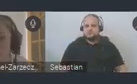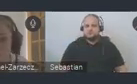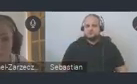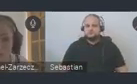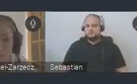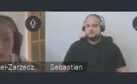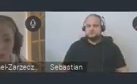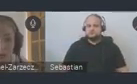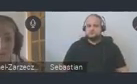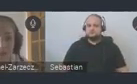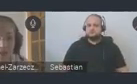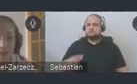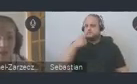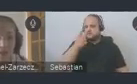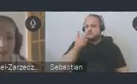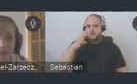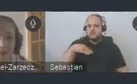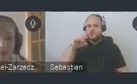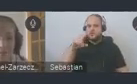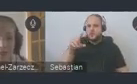To przede wszystkim to, co powiedziała Ola,